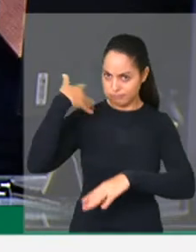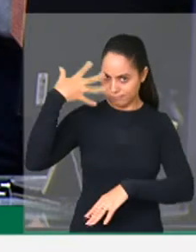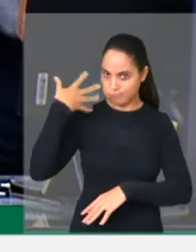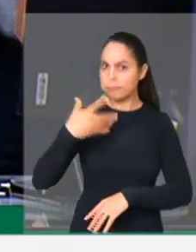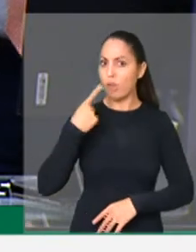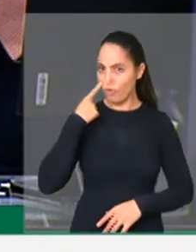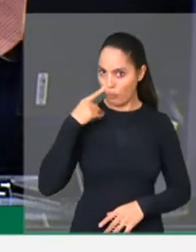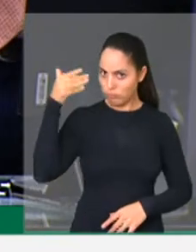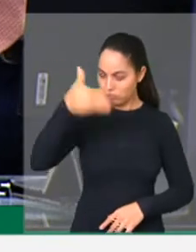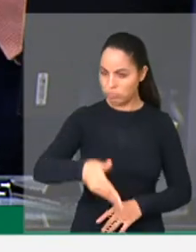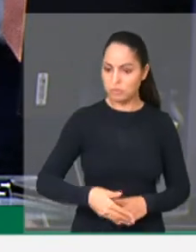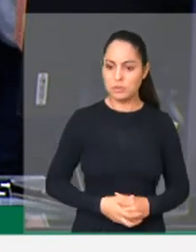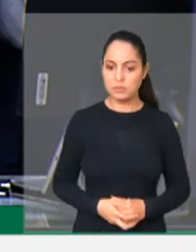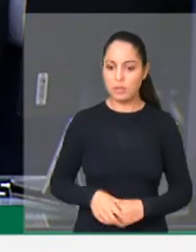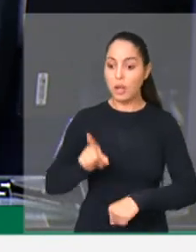ART. 2° DO PLV , PELO ART. 2